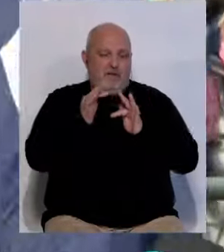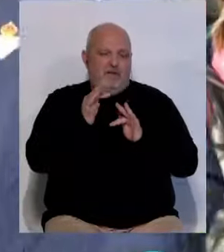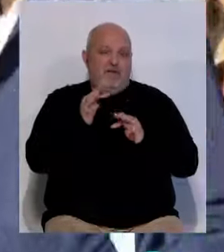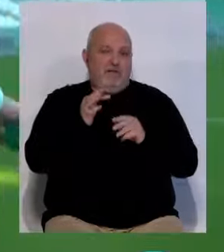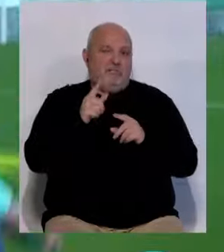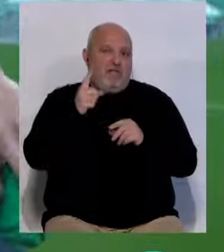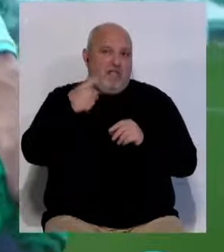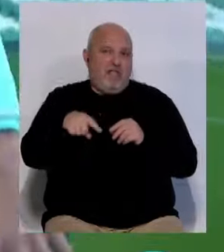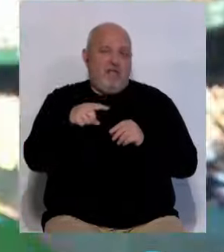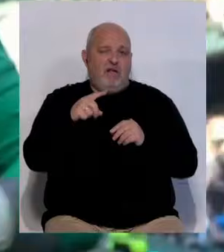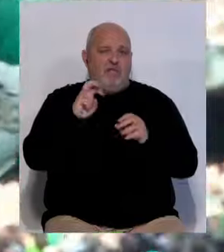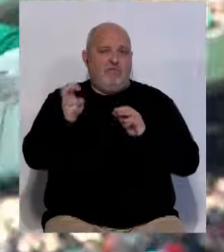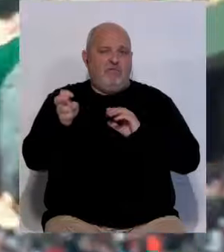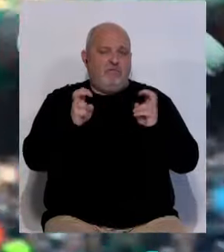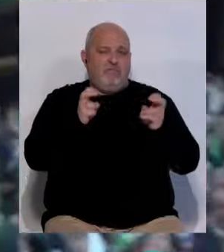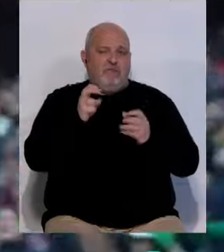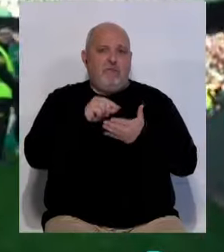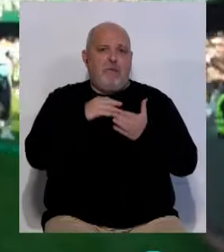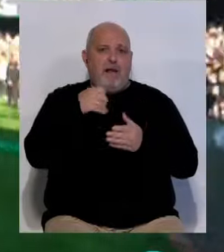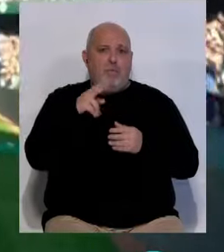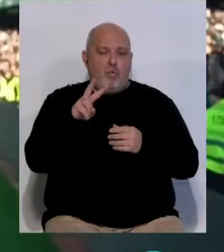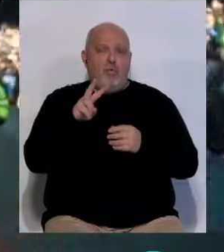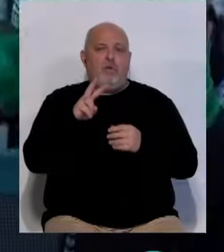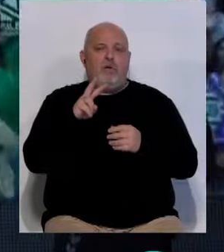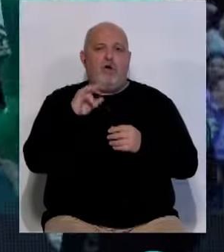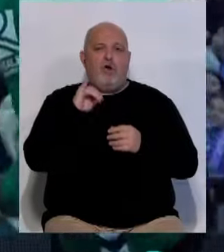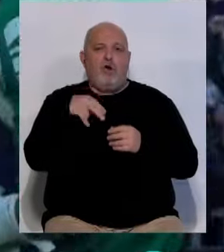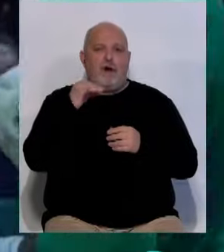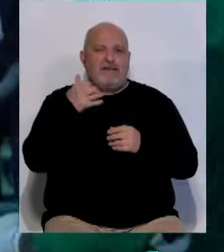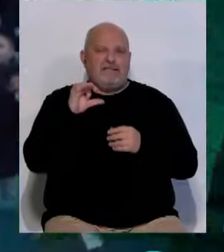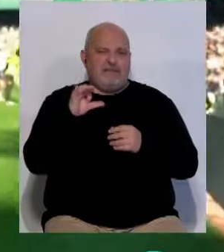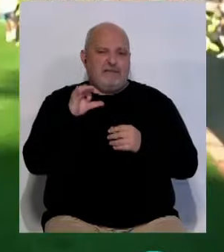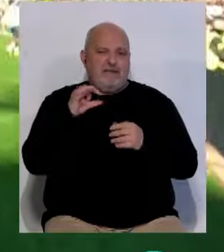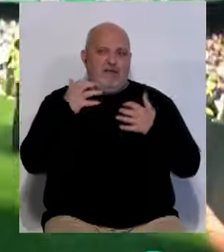tiene a bakambu que acaba de firmarlo también a a fornals el vetis que también ha modificado